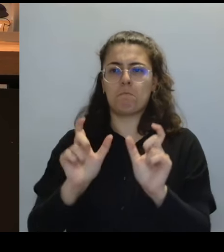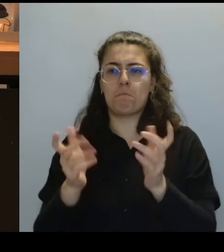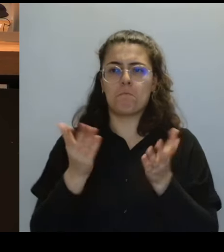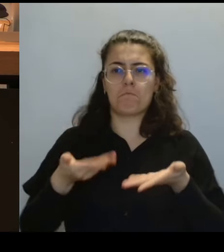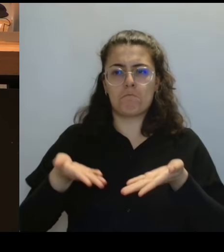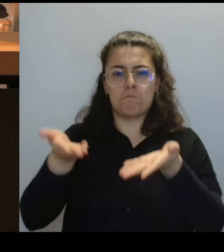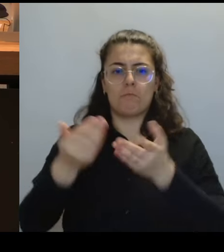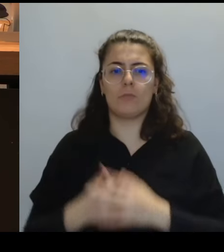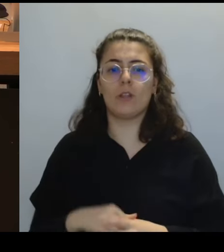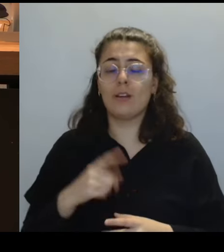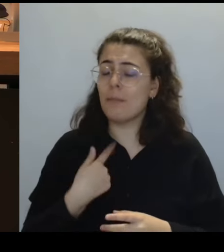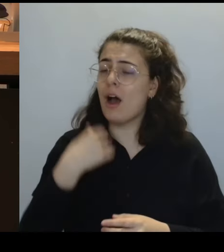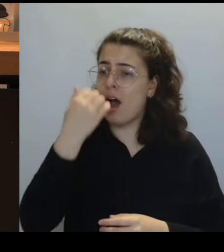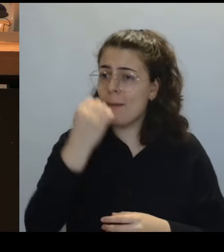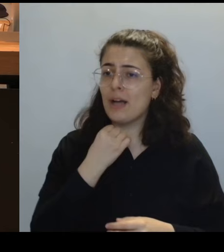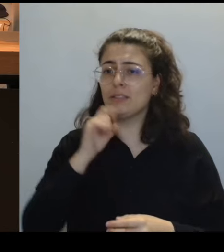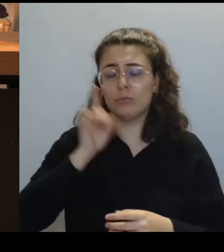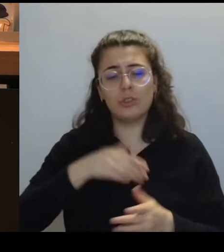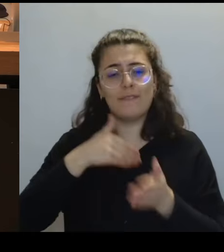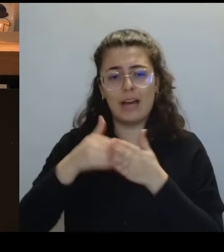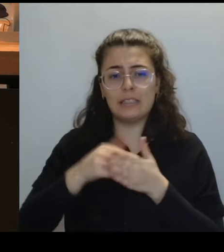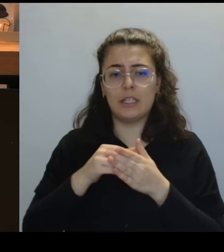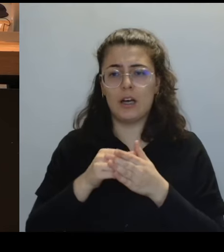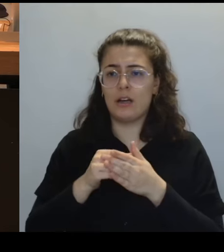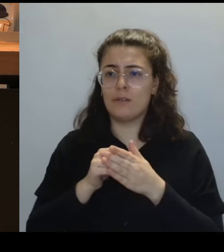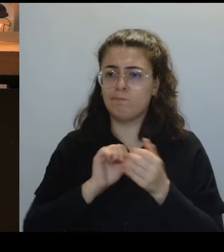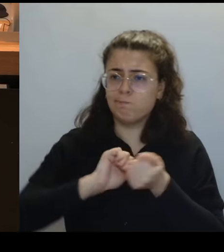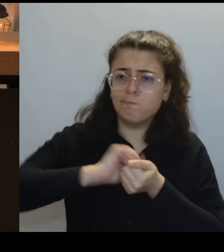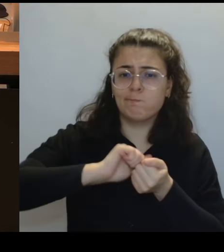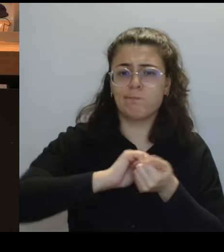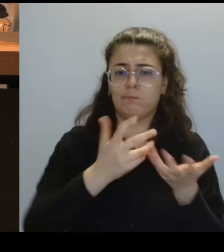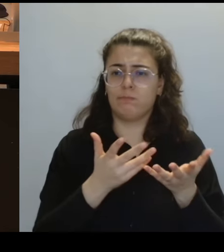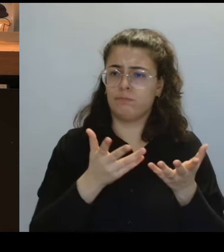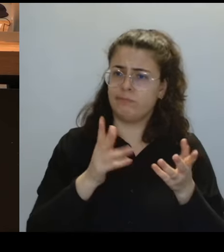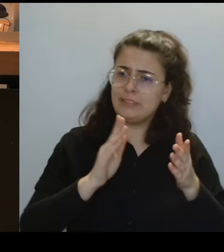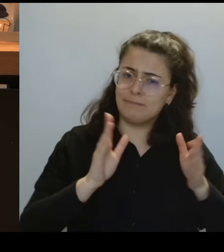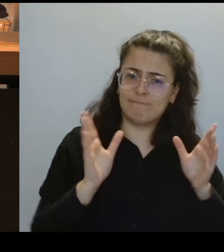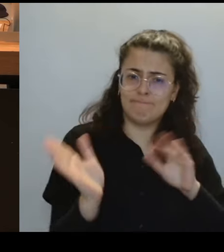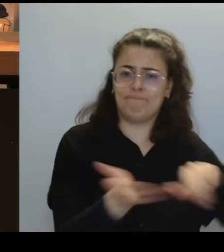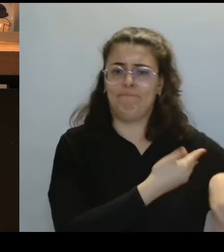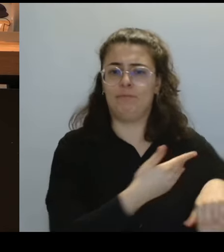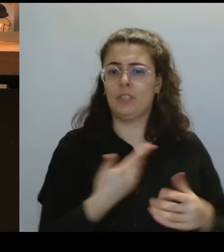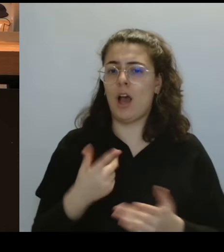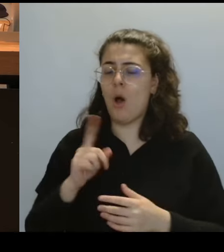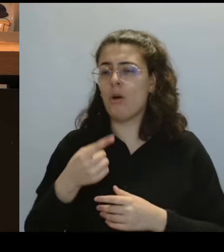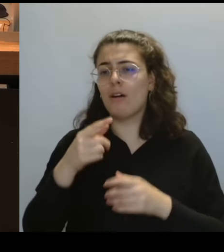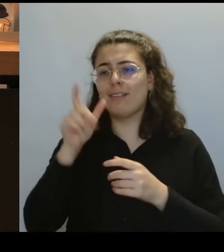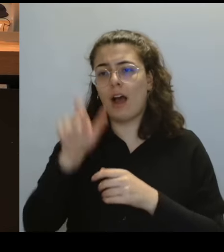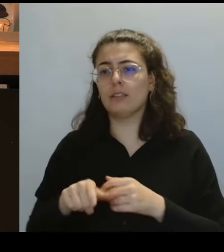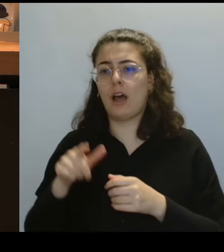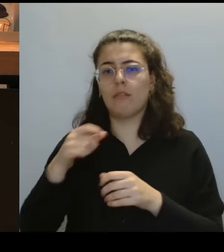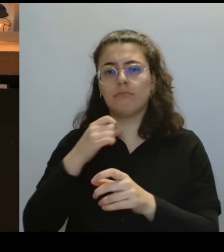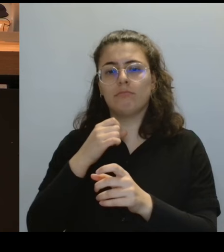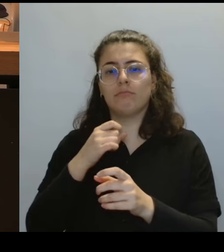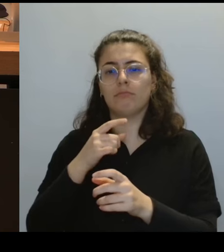dieser Terrorherrschaft zu befreien. Und genauso gilt es, zivile Opfer zu verhindern und sie zu schützen.